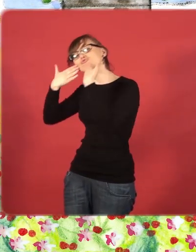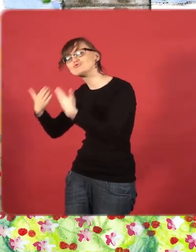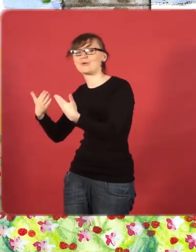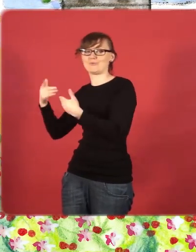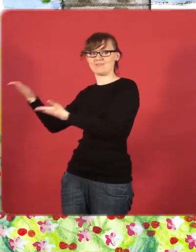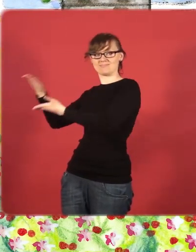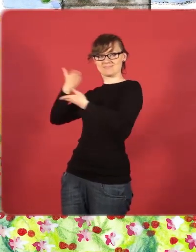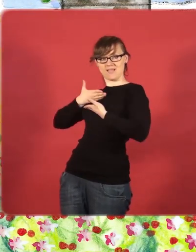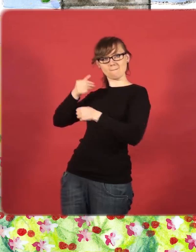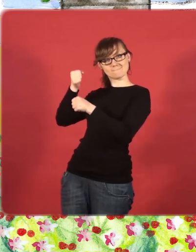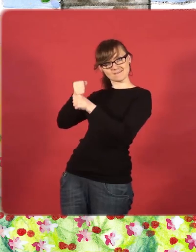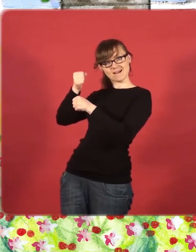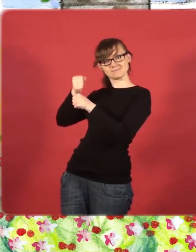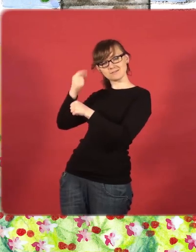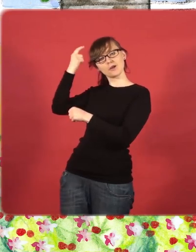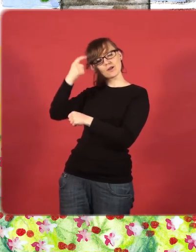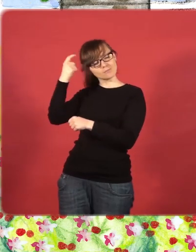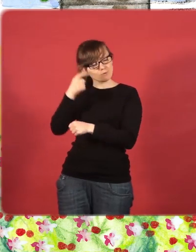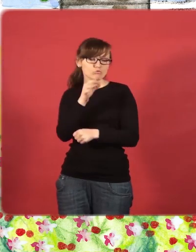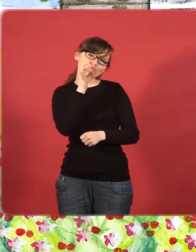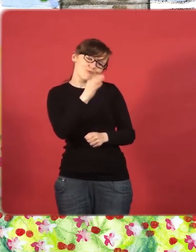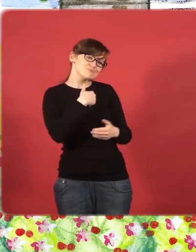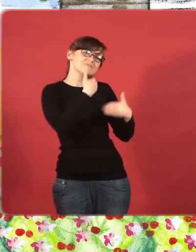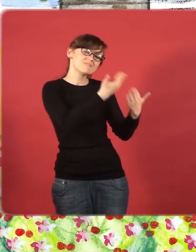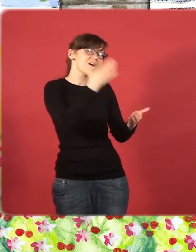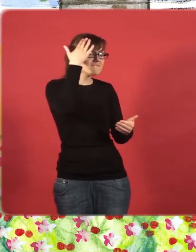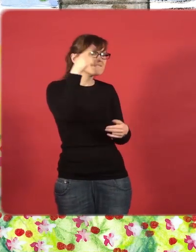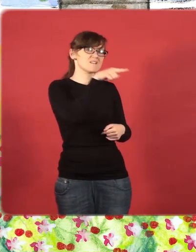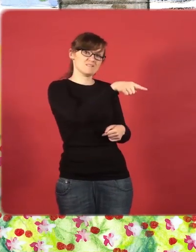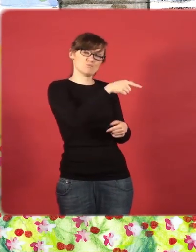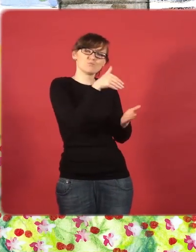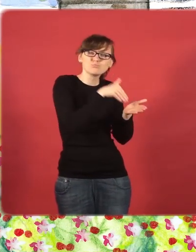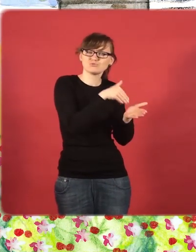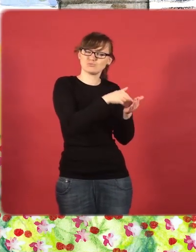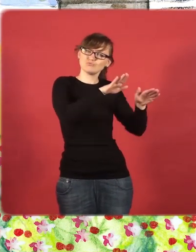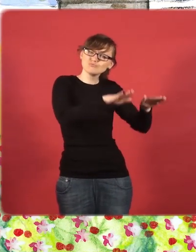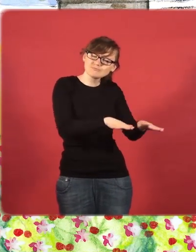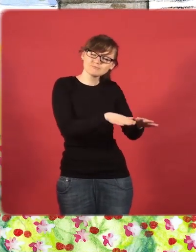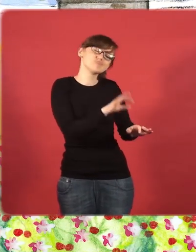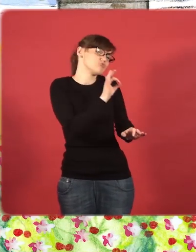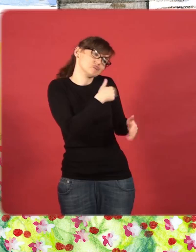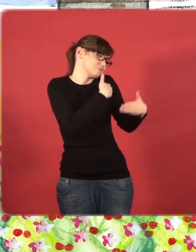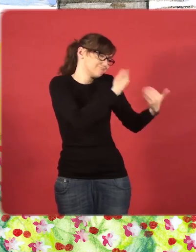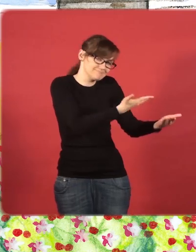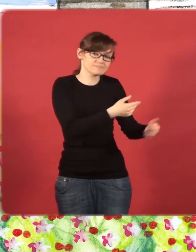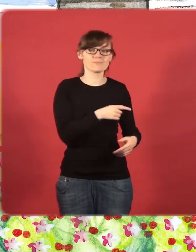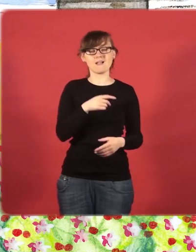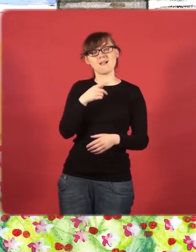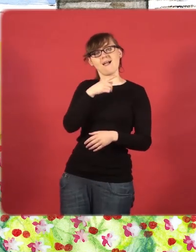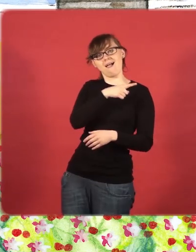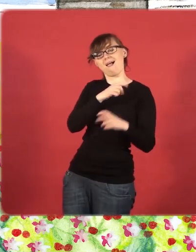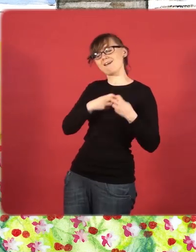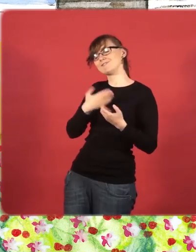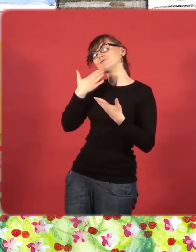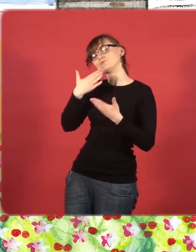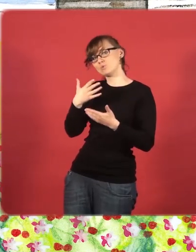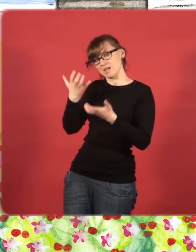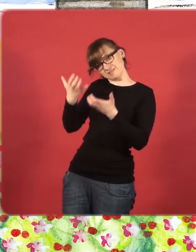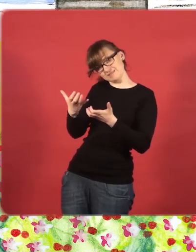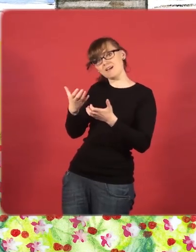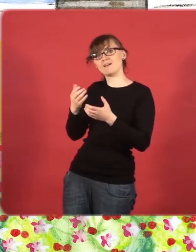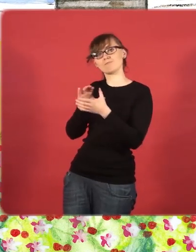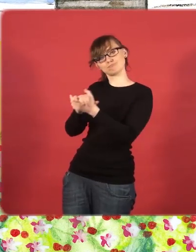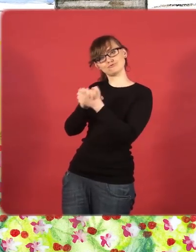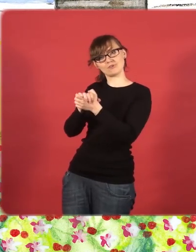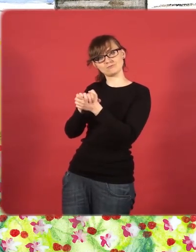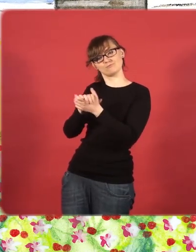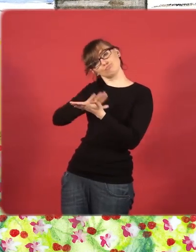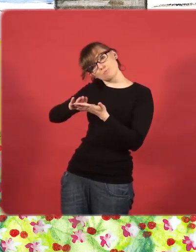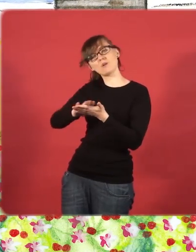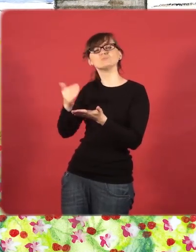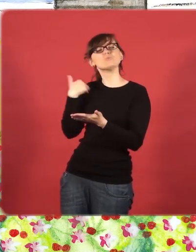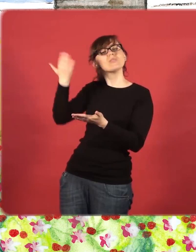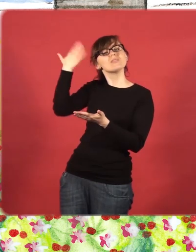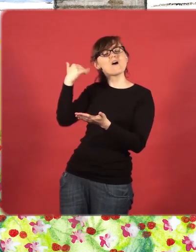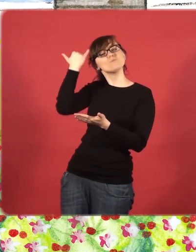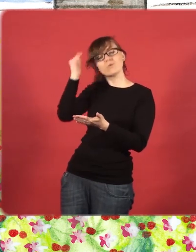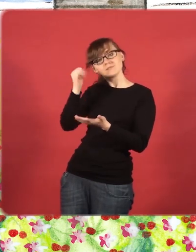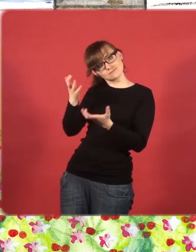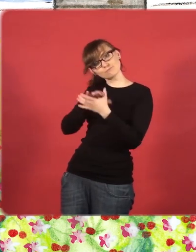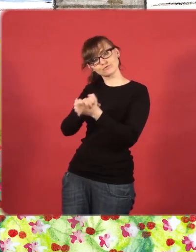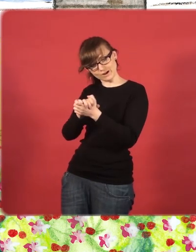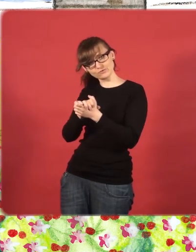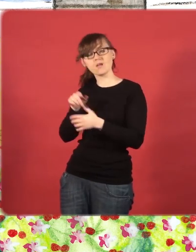Na jej widok uprzejmie ukłonił się i chciał odejść, lecz powstrzymała go, dziękując za zrzeczenie się posady nauczyciela na jej korzyść. Młodzieniec szybko ujął wyciągniętą ku niemu dłoń i spytał, czy teraz będą już przyjaciółmi.